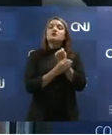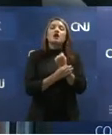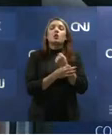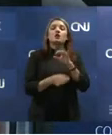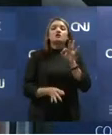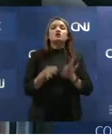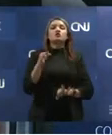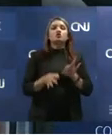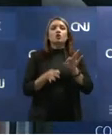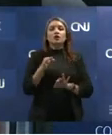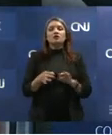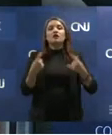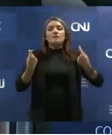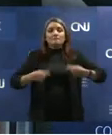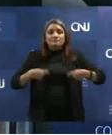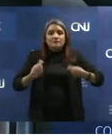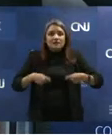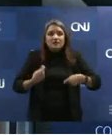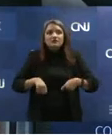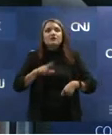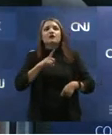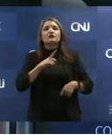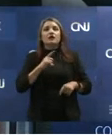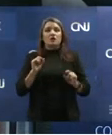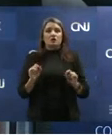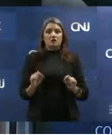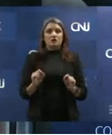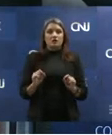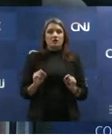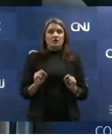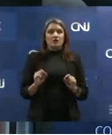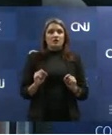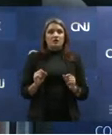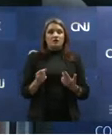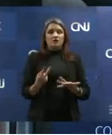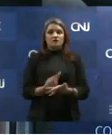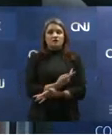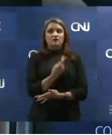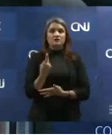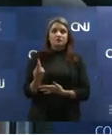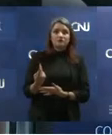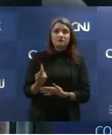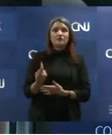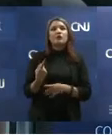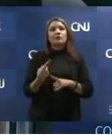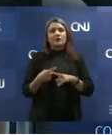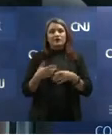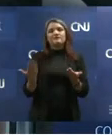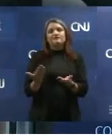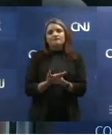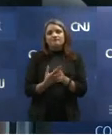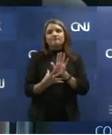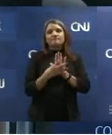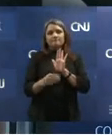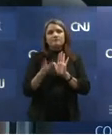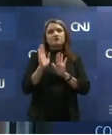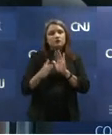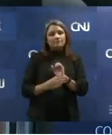esta e este caso, porque os precedentes estão consolidados. Muito obrigado! Era que eu tinha a expor.